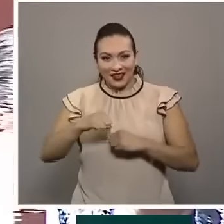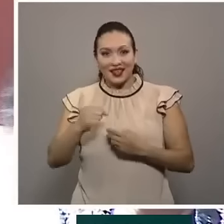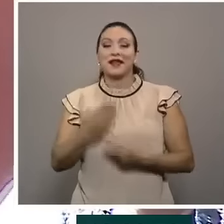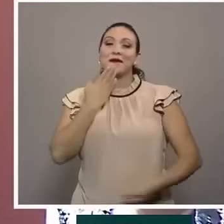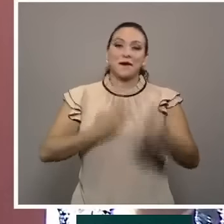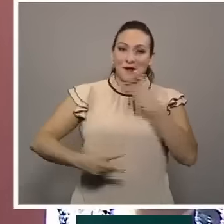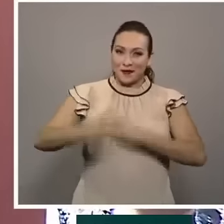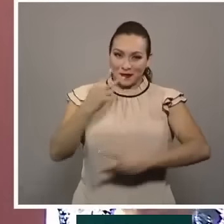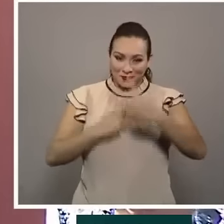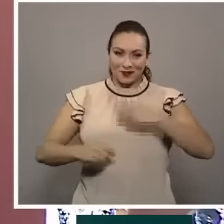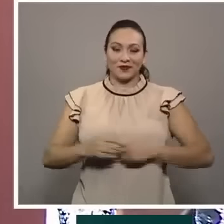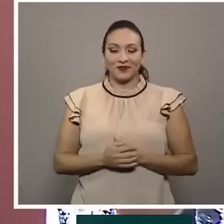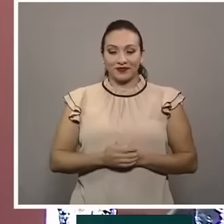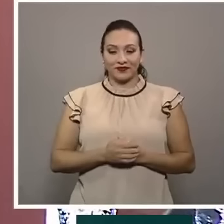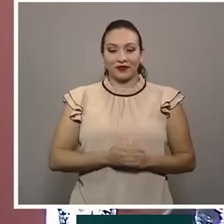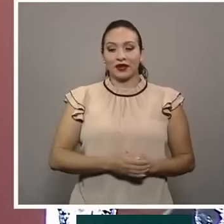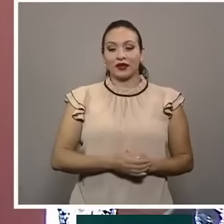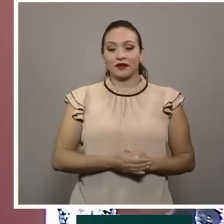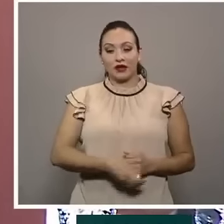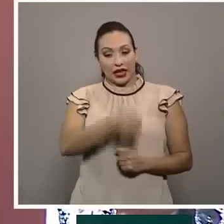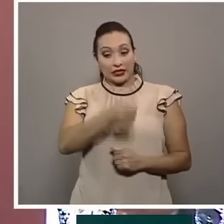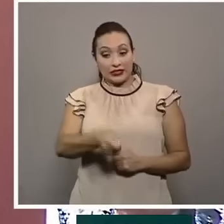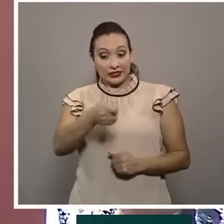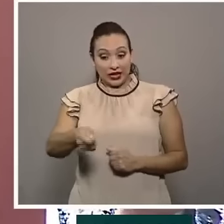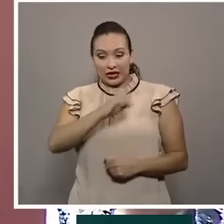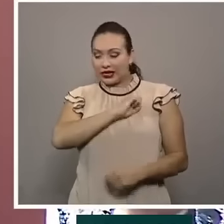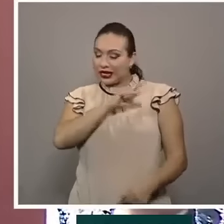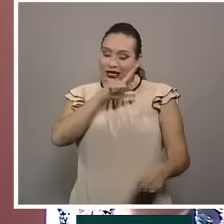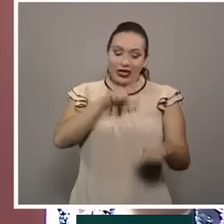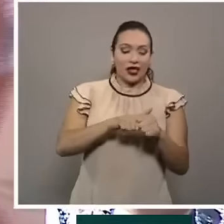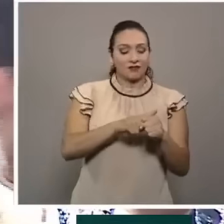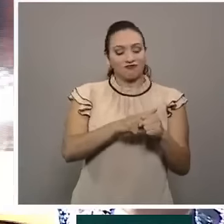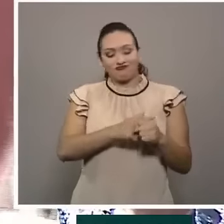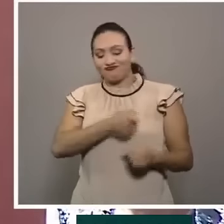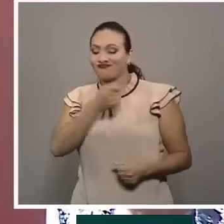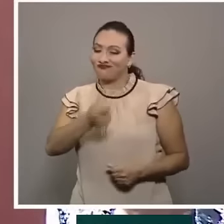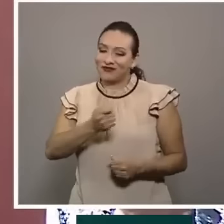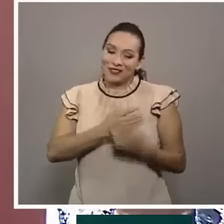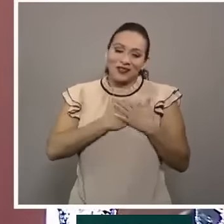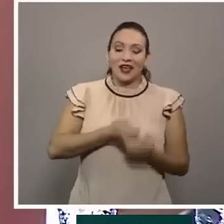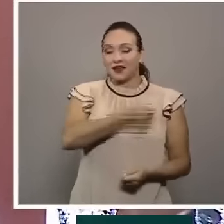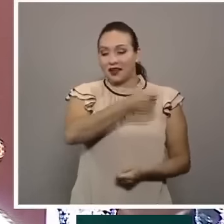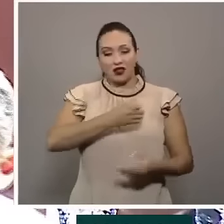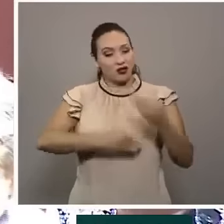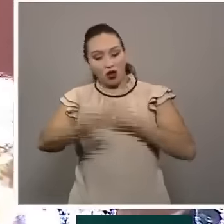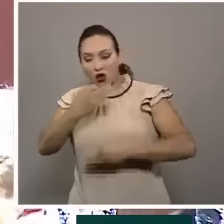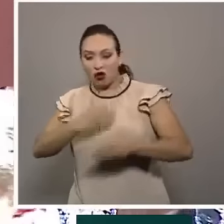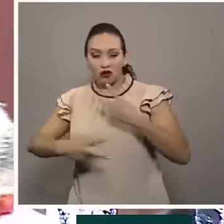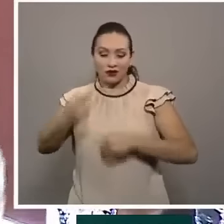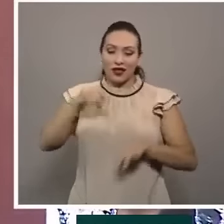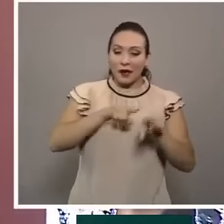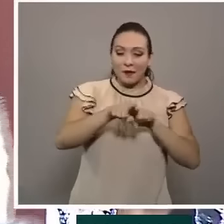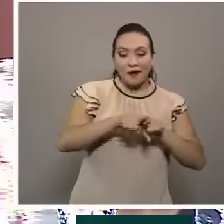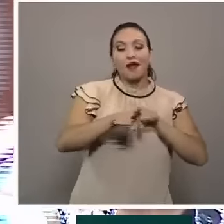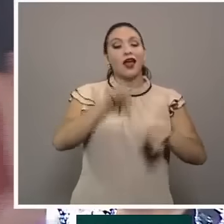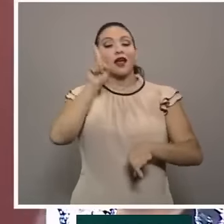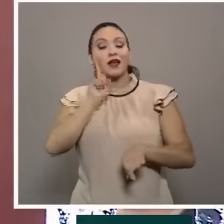saludo de manera muy especial y de corazón a todos los hermanos y hermanas del pueblo de Tenejapa,